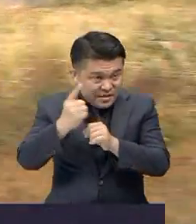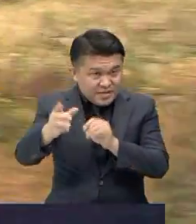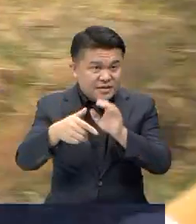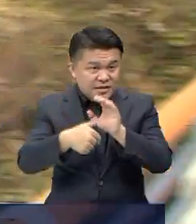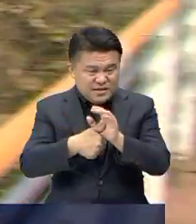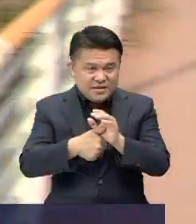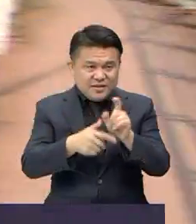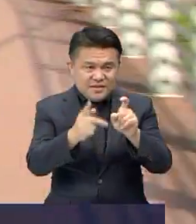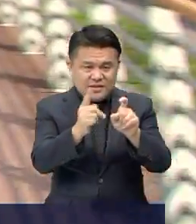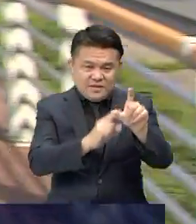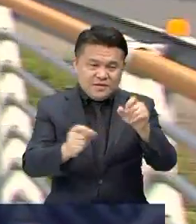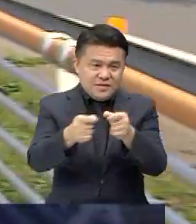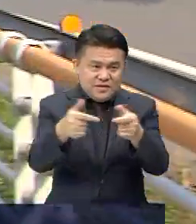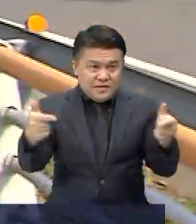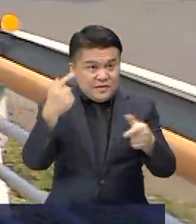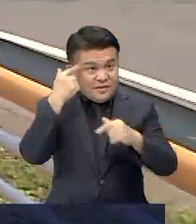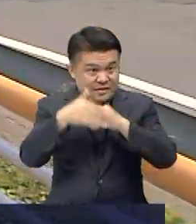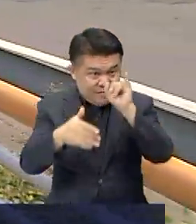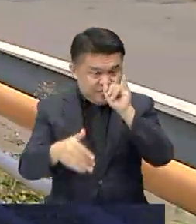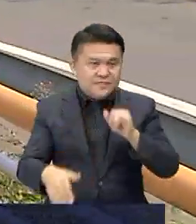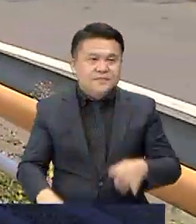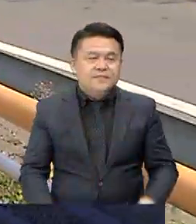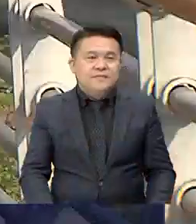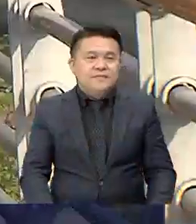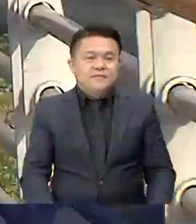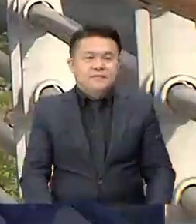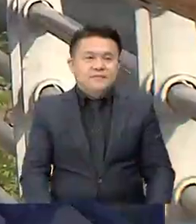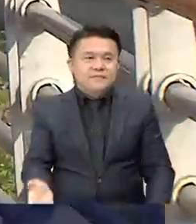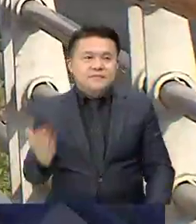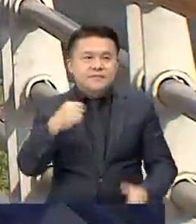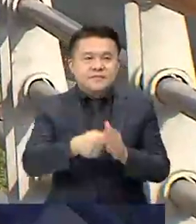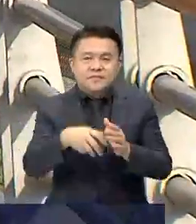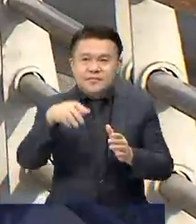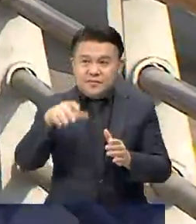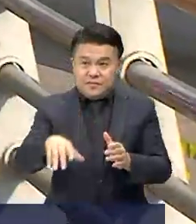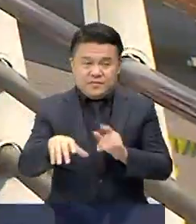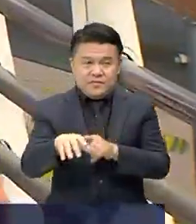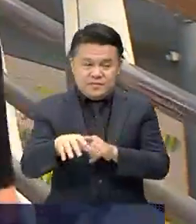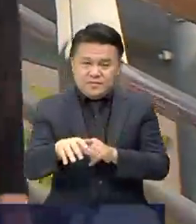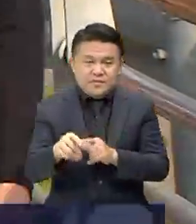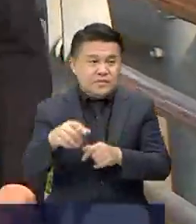계획입니다. 기존 명소인 숙청나루, 동화집 마을 등과